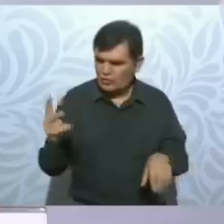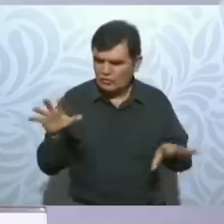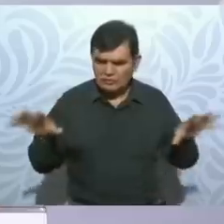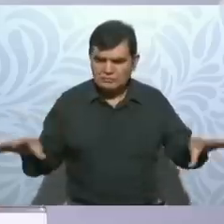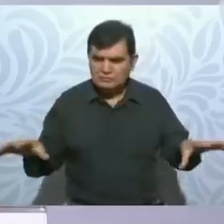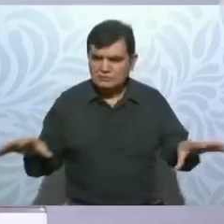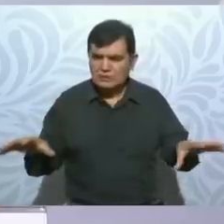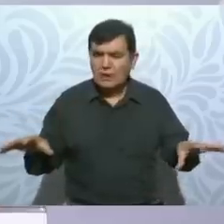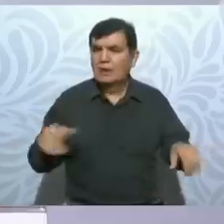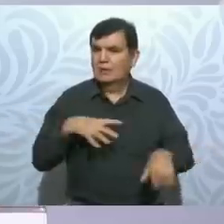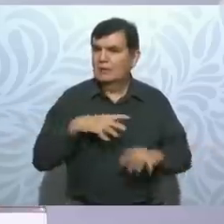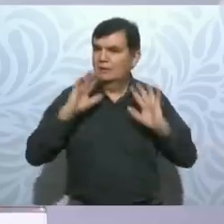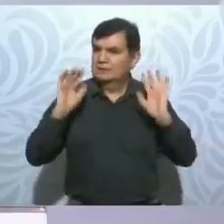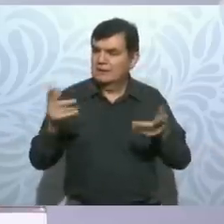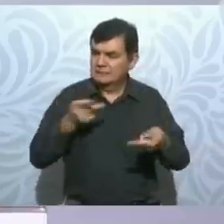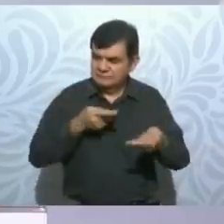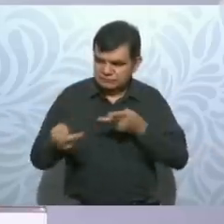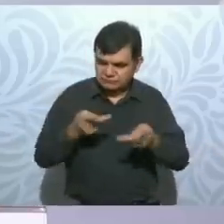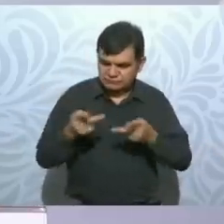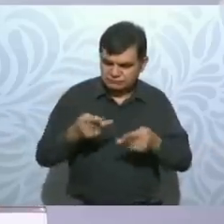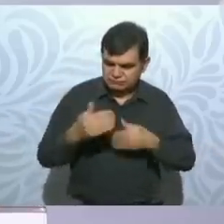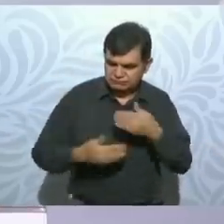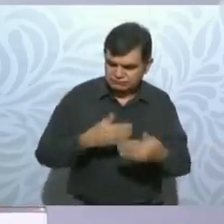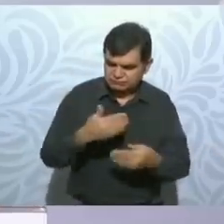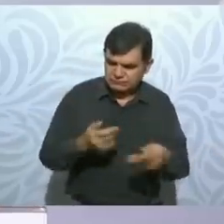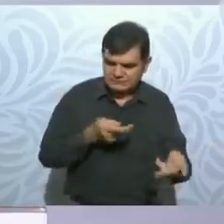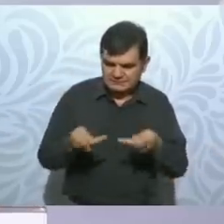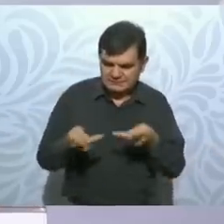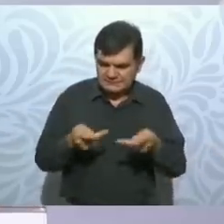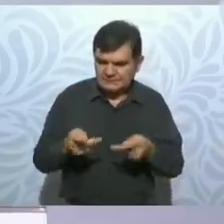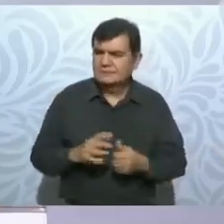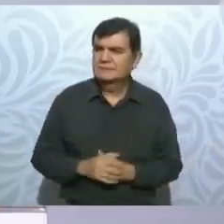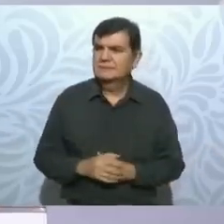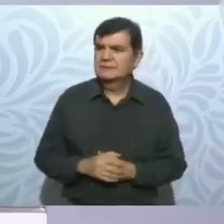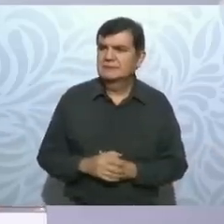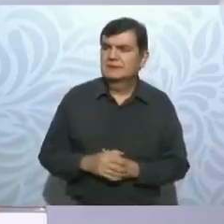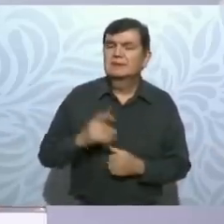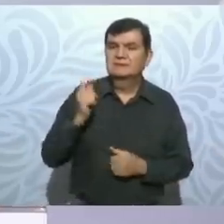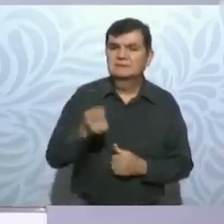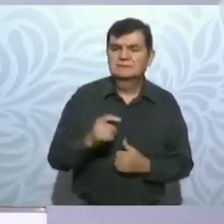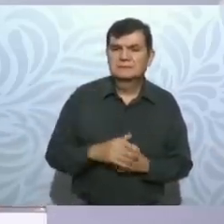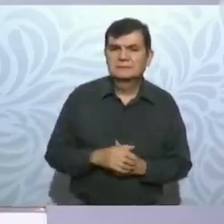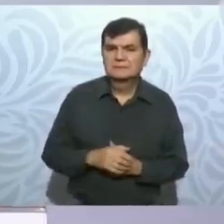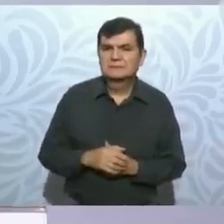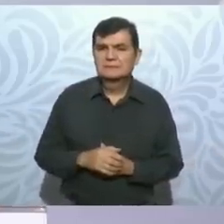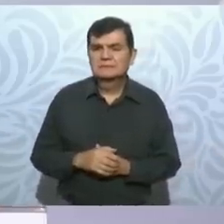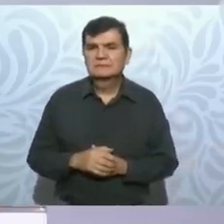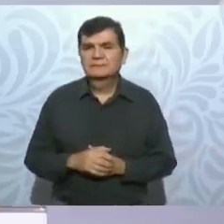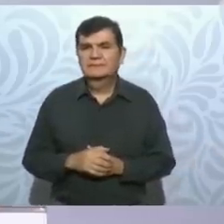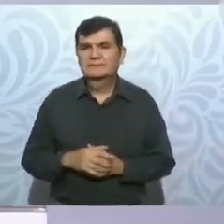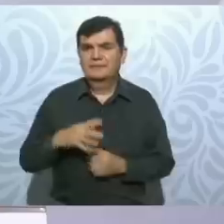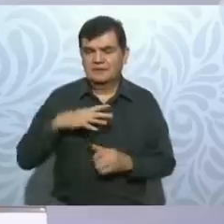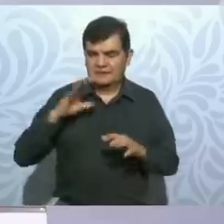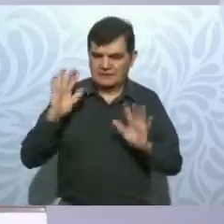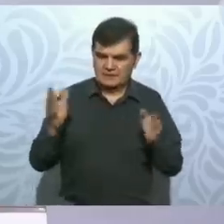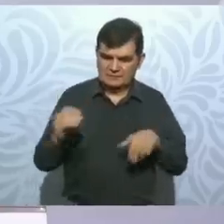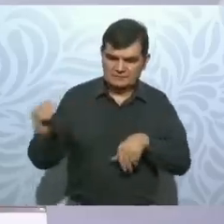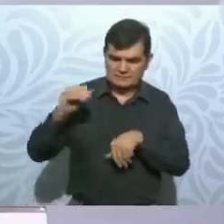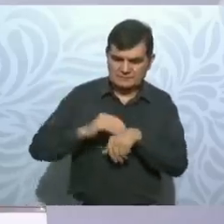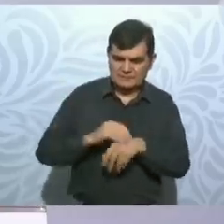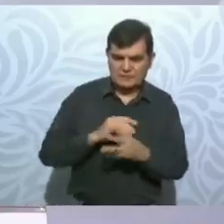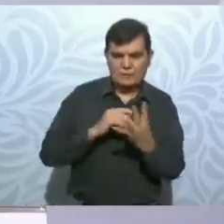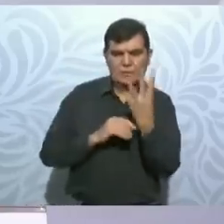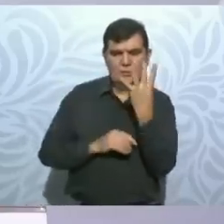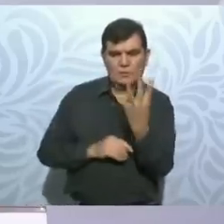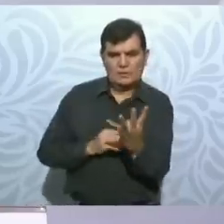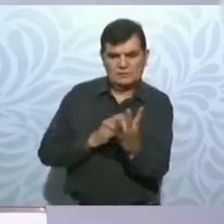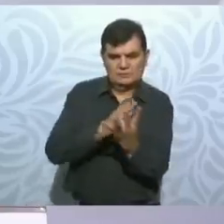hemos desarrollado esta estrategia que le hemos establecido en cuatro ejes la